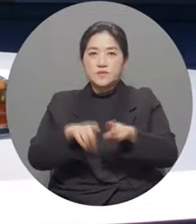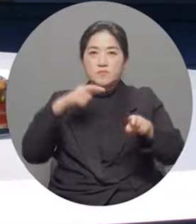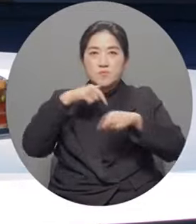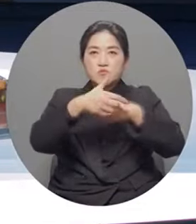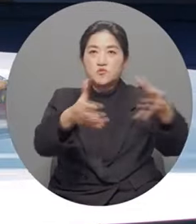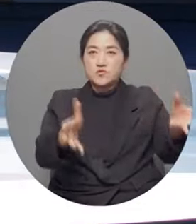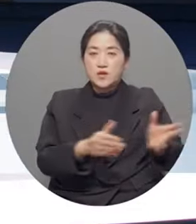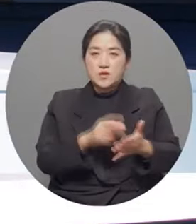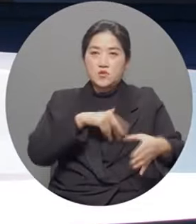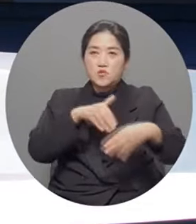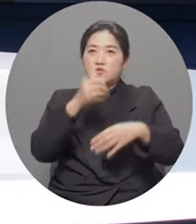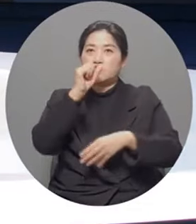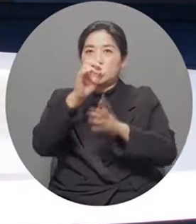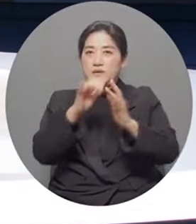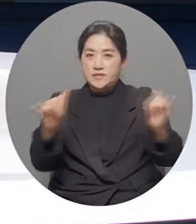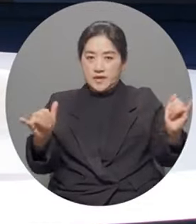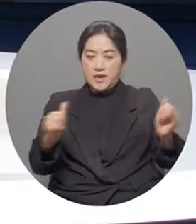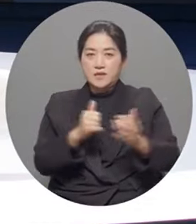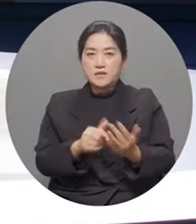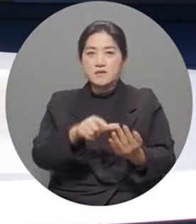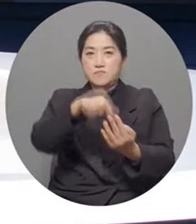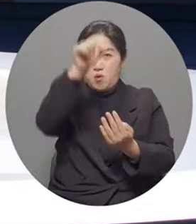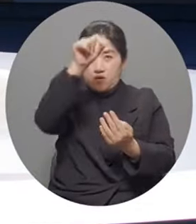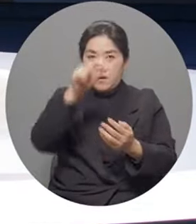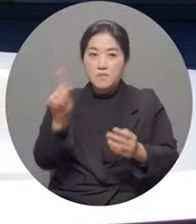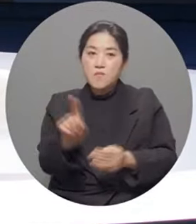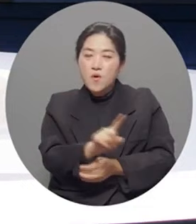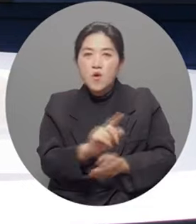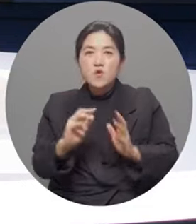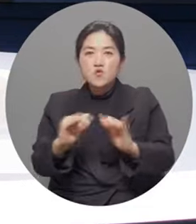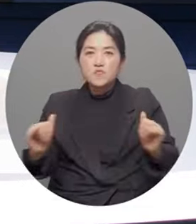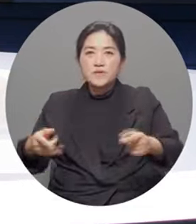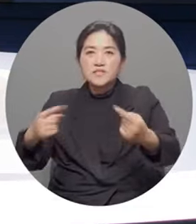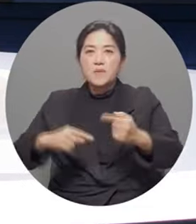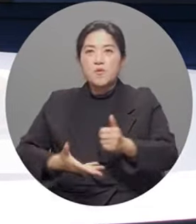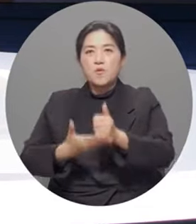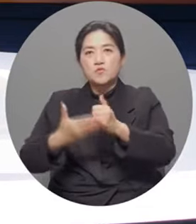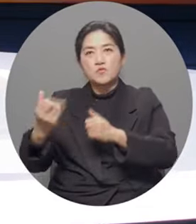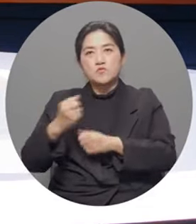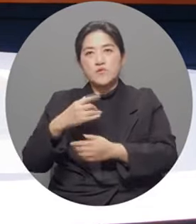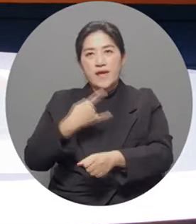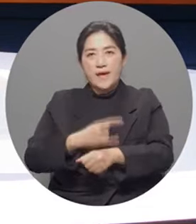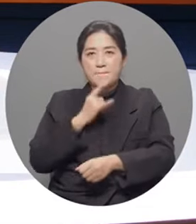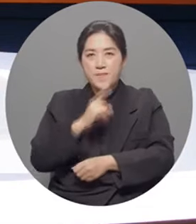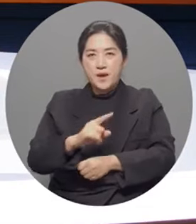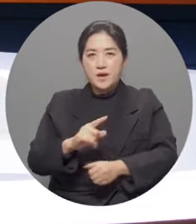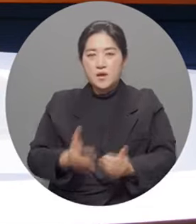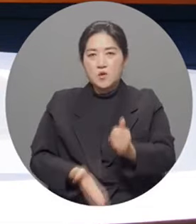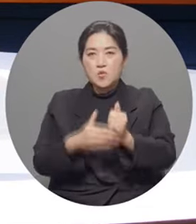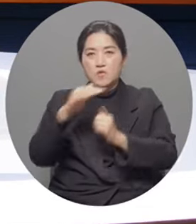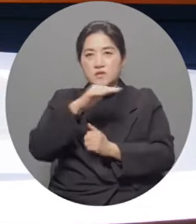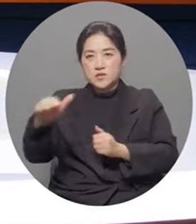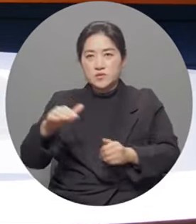(앵커) 더불어민주당이 총선 출마자를 국민 참여 공천으로 선정하겠다고 발표했습니다.